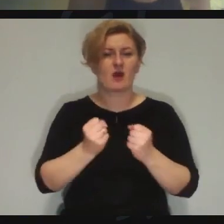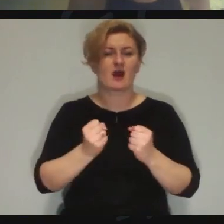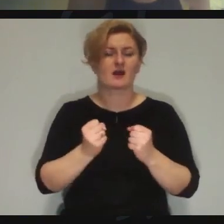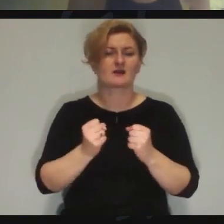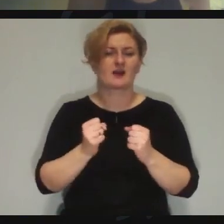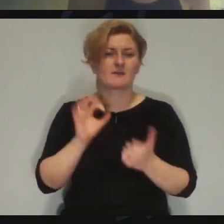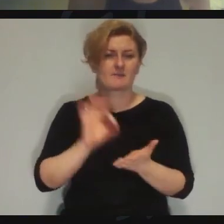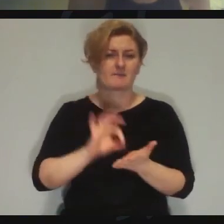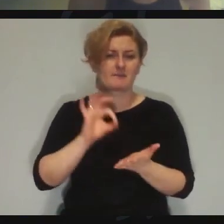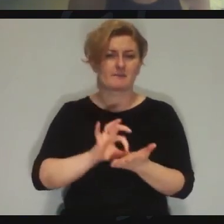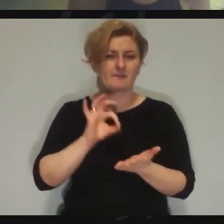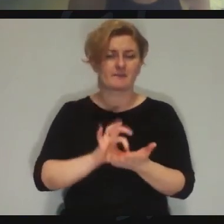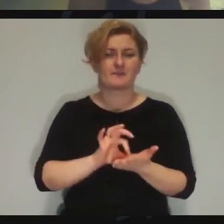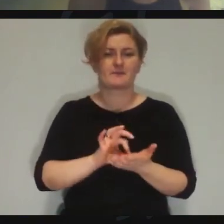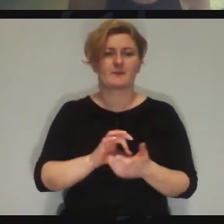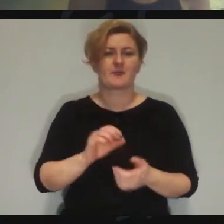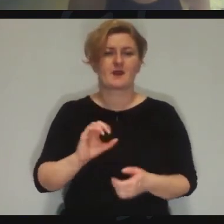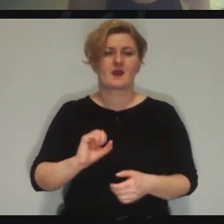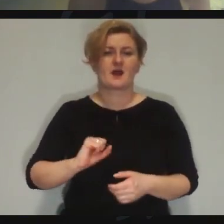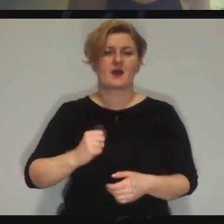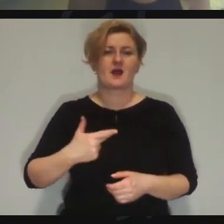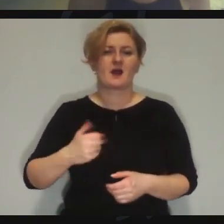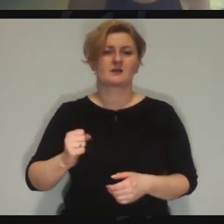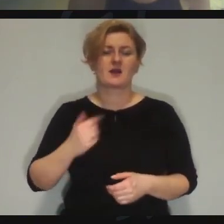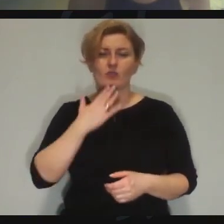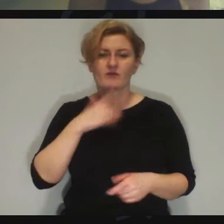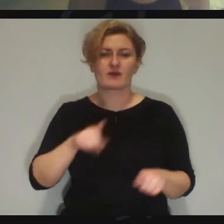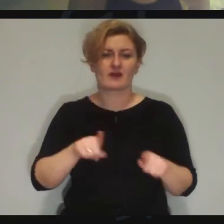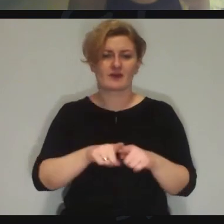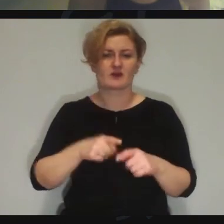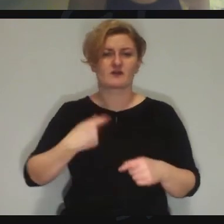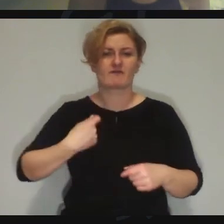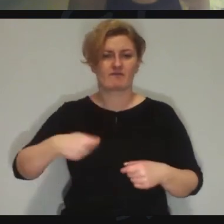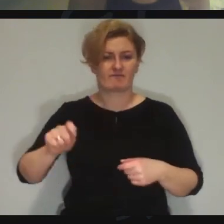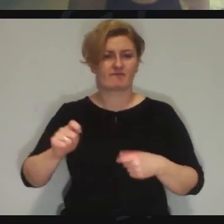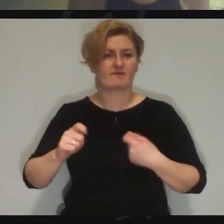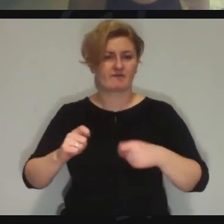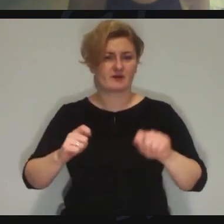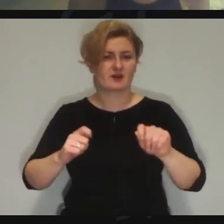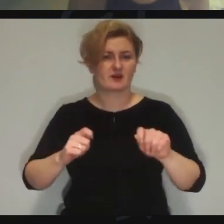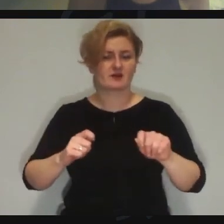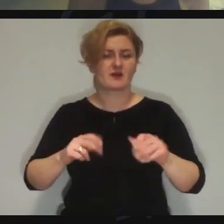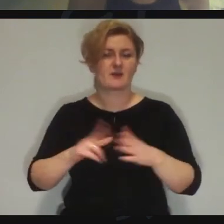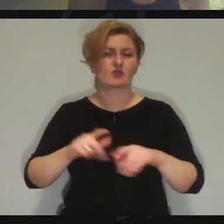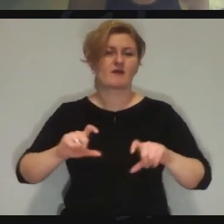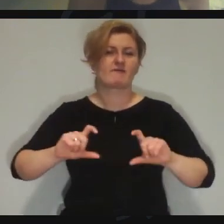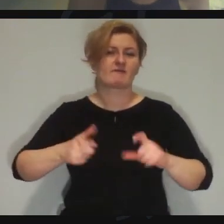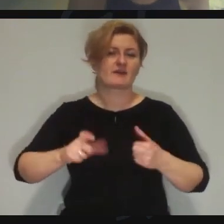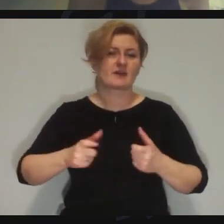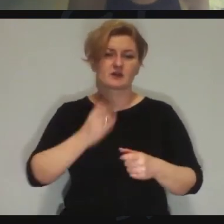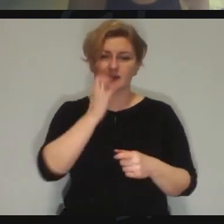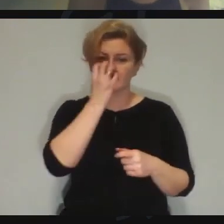Wspomniałaś, Aniu, że wyjeżdżacie m.in. na pokazy cyrkowe i wydarzenia żonglerskie.